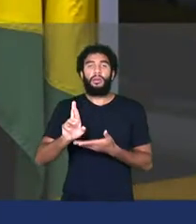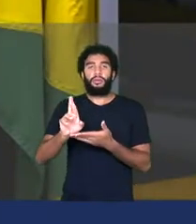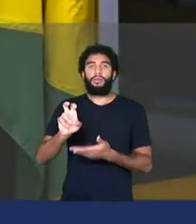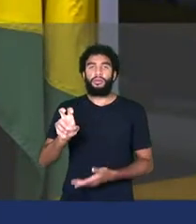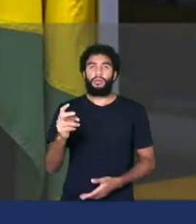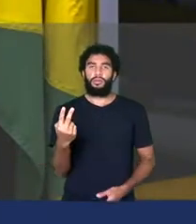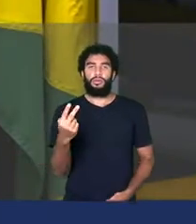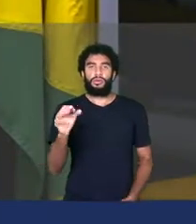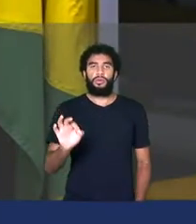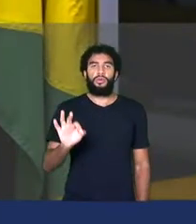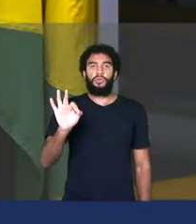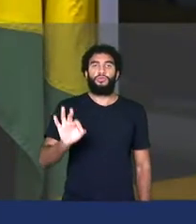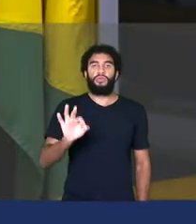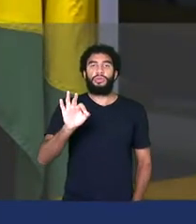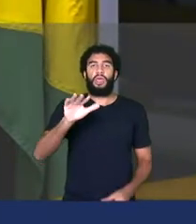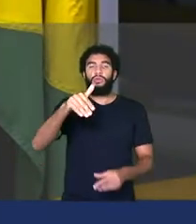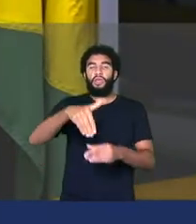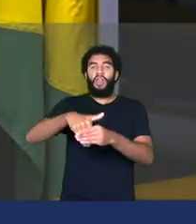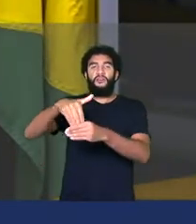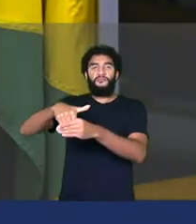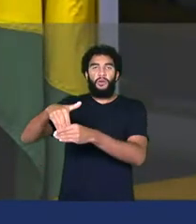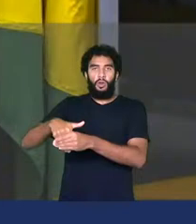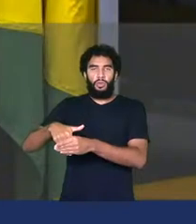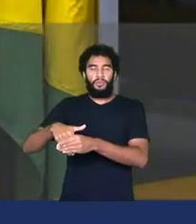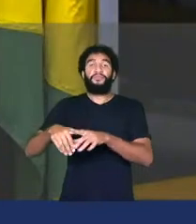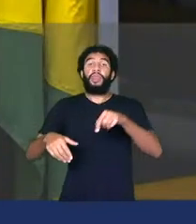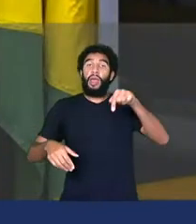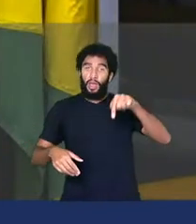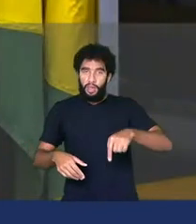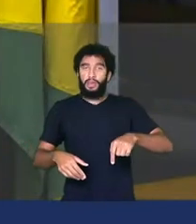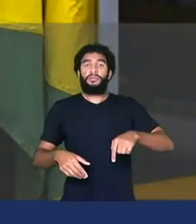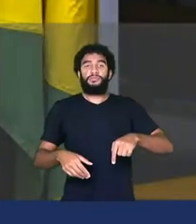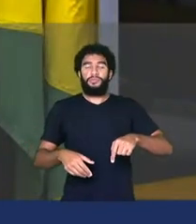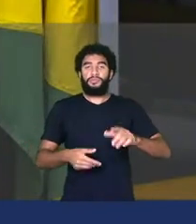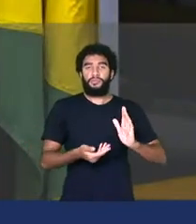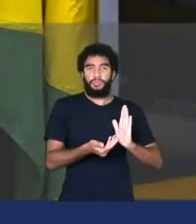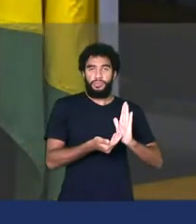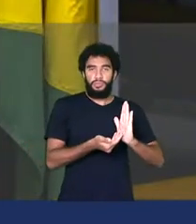MULHERES REPRESENTAM 52% DO ELEITORADO E AQUI NESTA CASA, NÉ , NA CÂMARA DOS DEPUTADOS, NÓS TEMOS SOMENTE